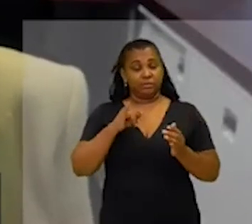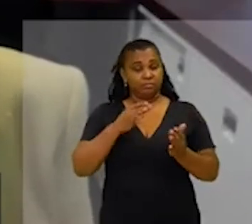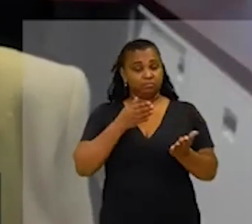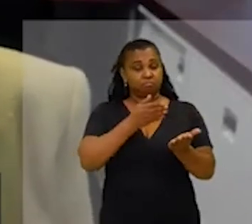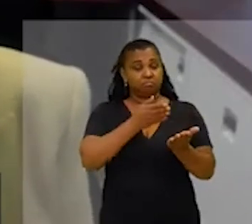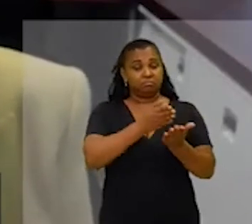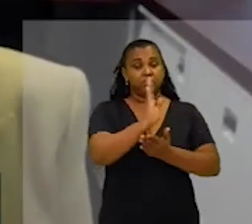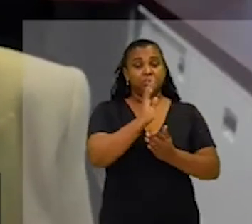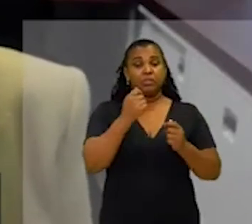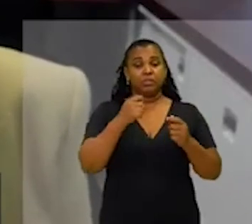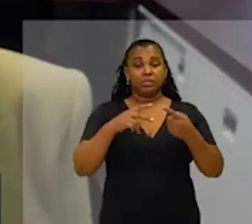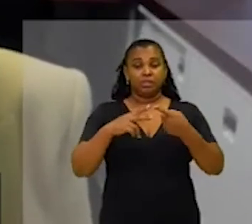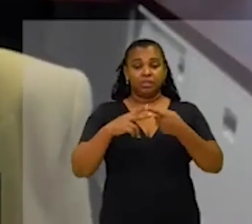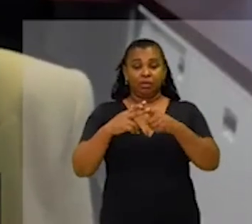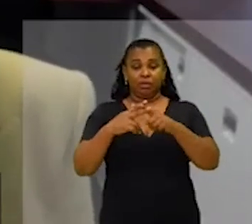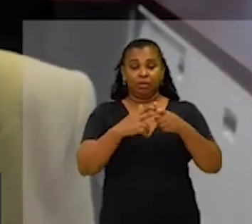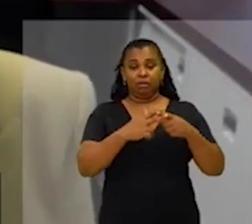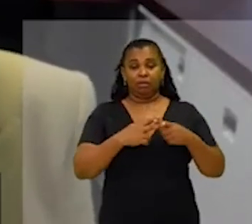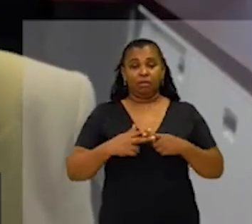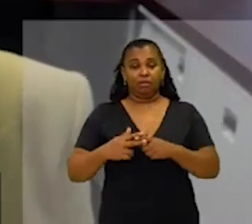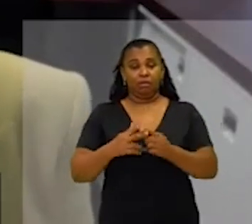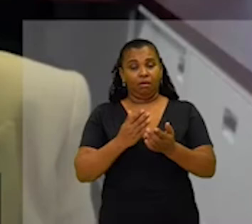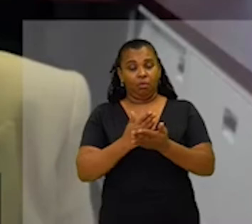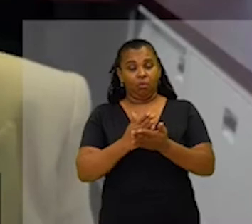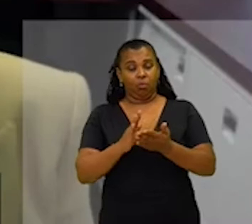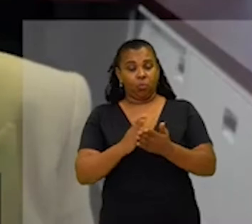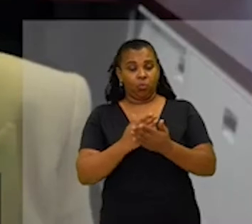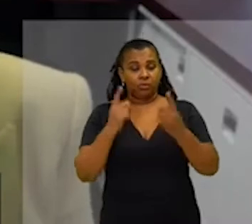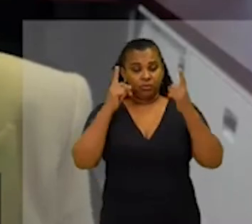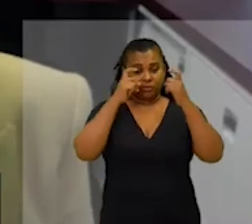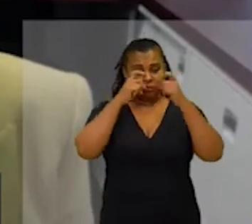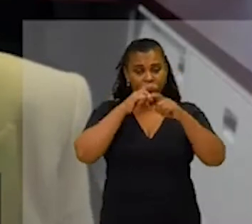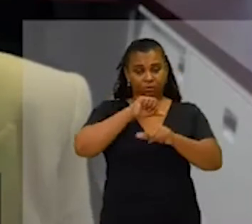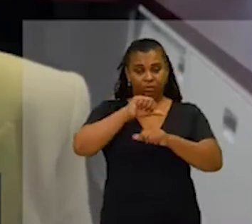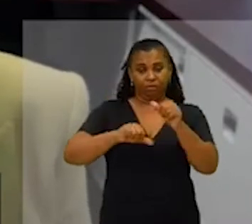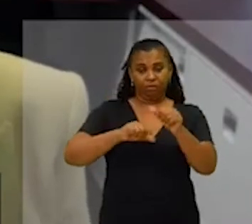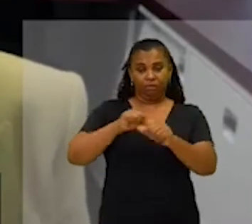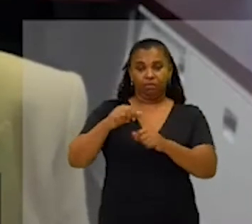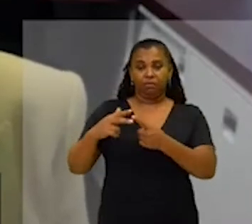é preciso transportar com alguma dificuldade para as modificações estão centradas e pelo novo código